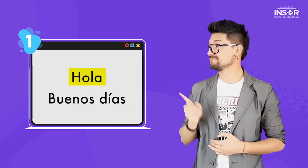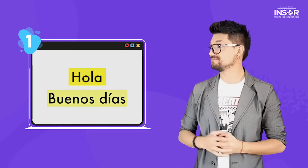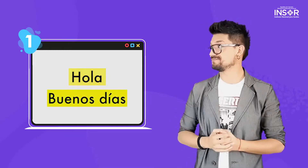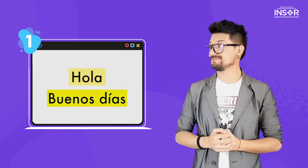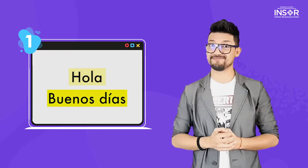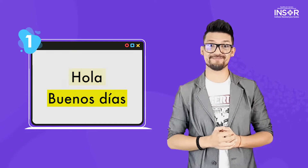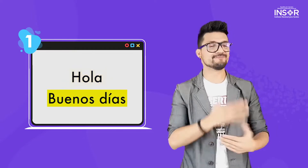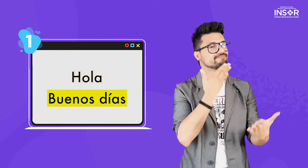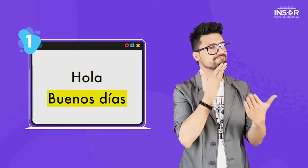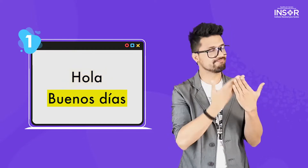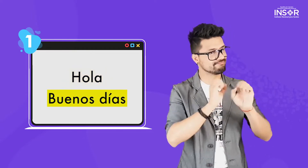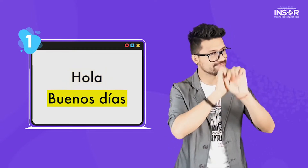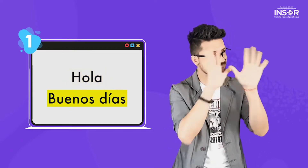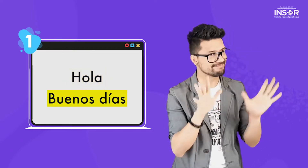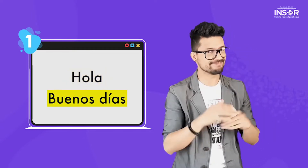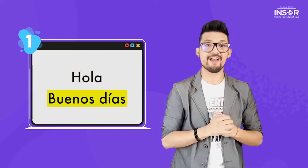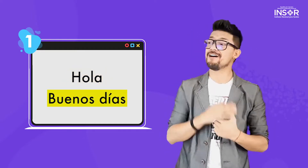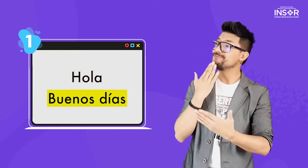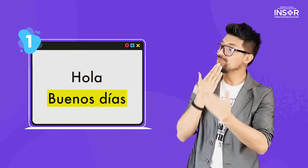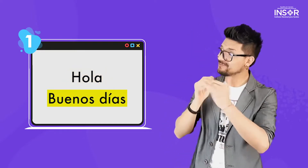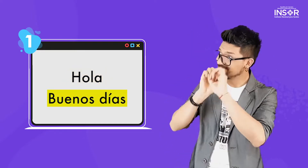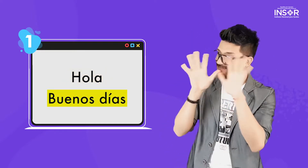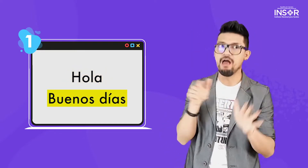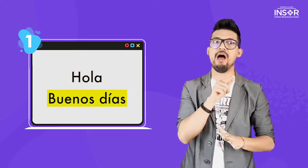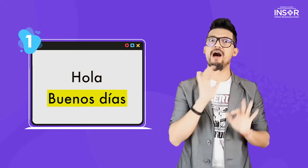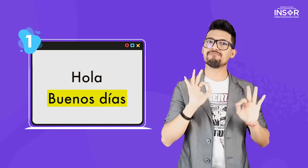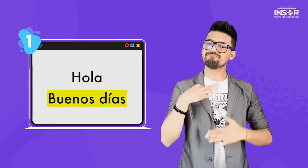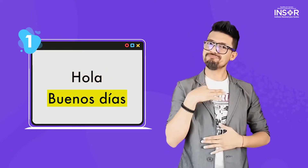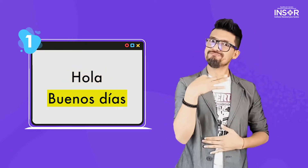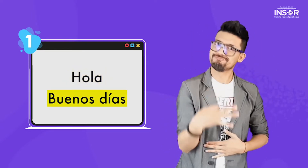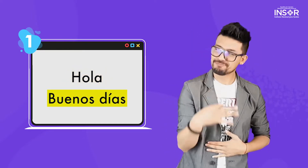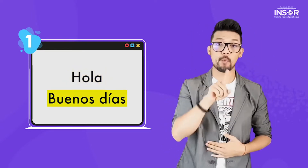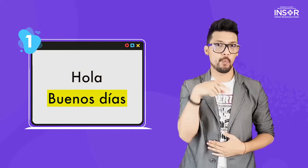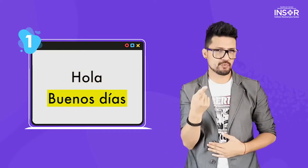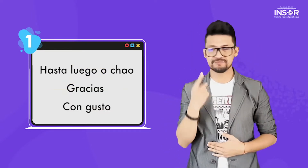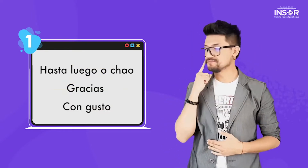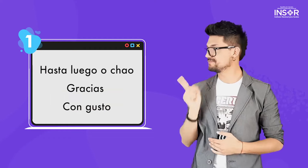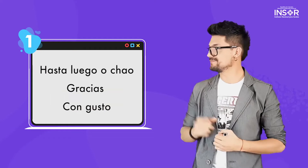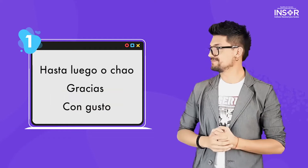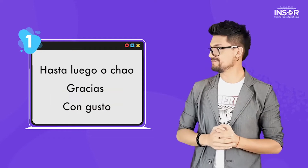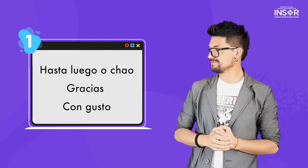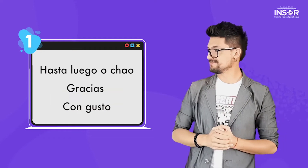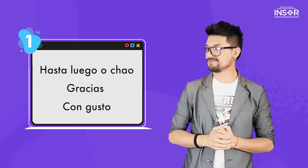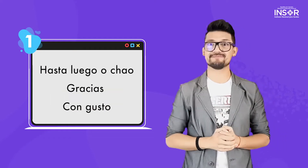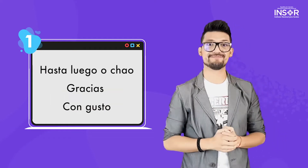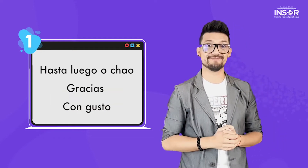o un: Buenos días. Eso hace parte de las normas de cortesía. Veamos otro ejemplo,